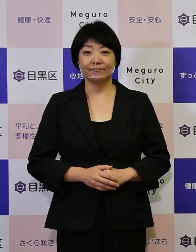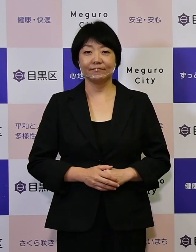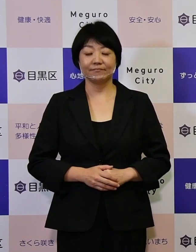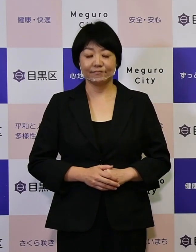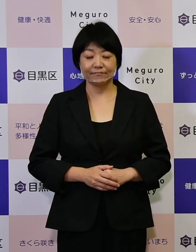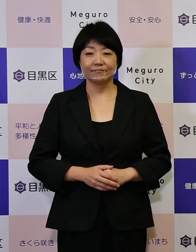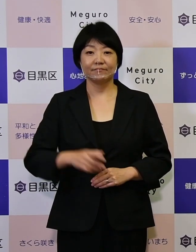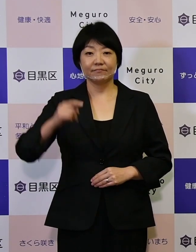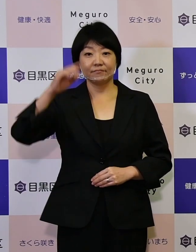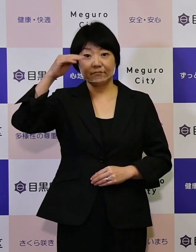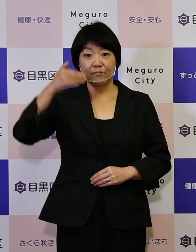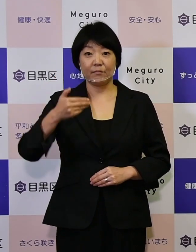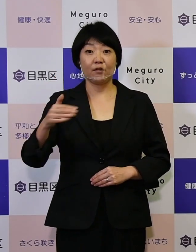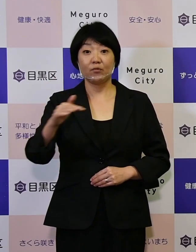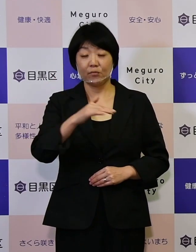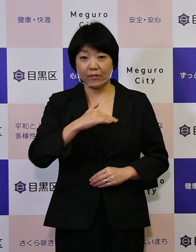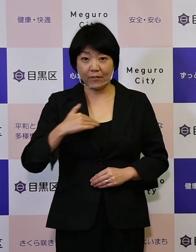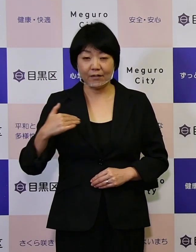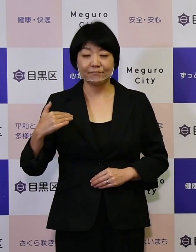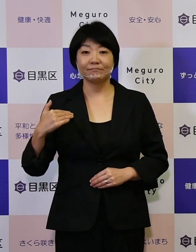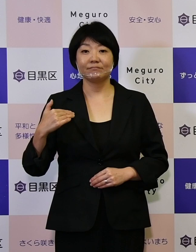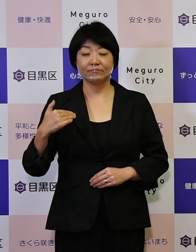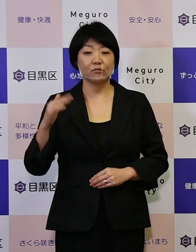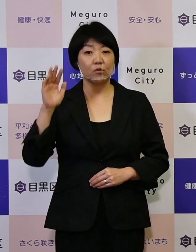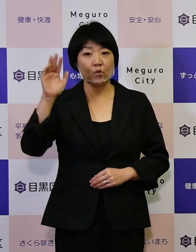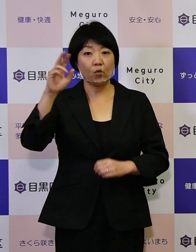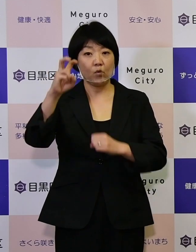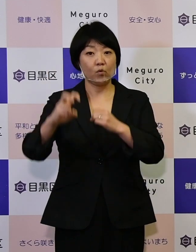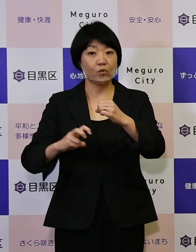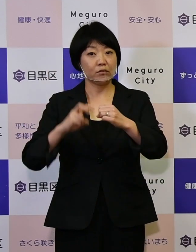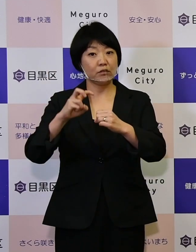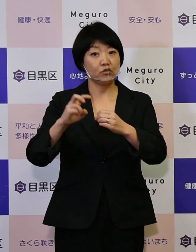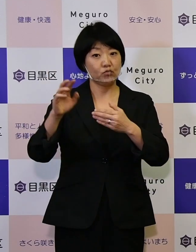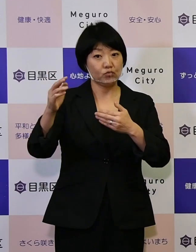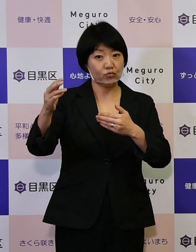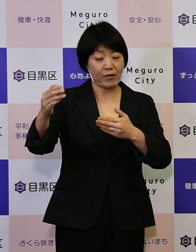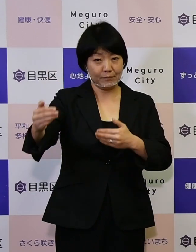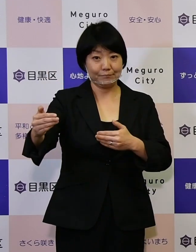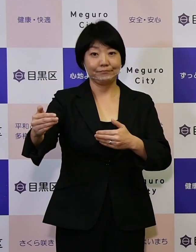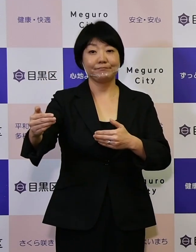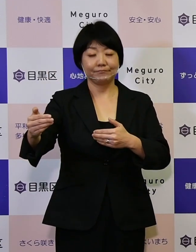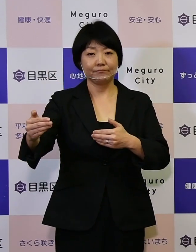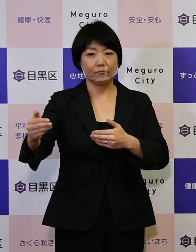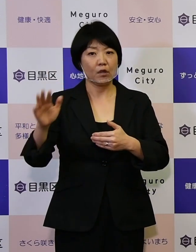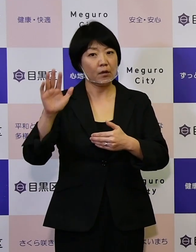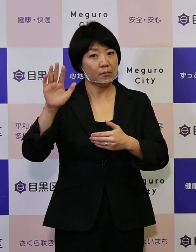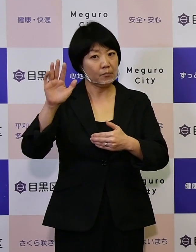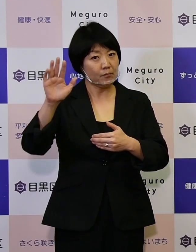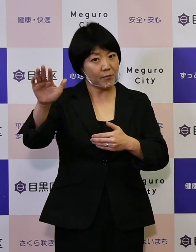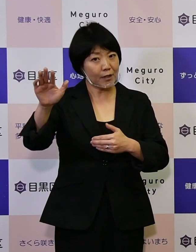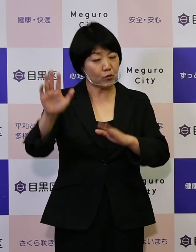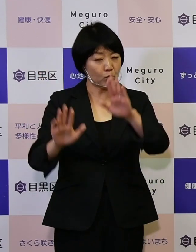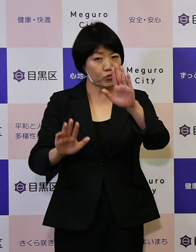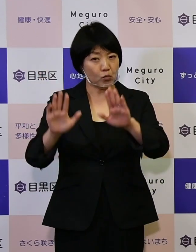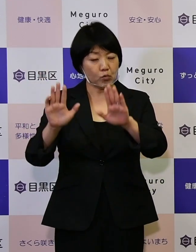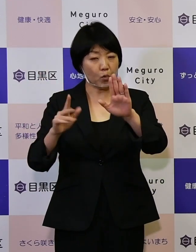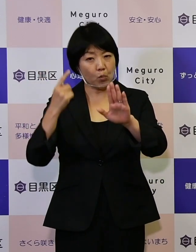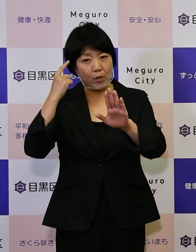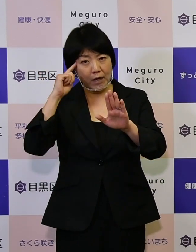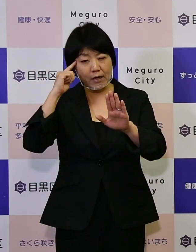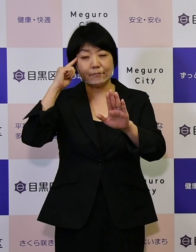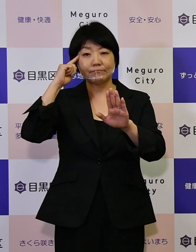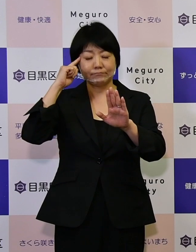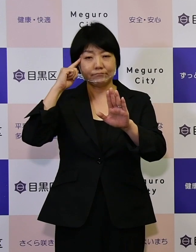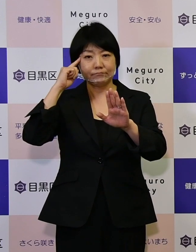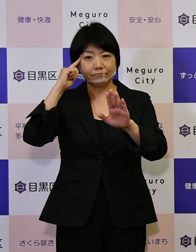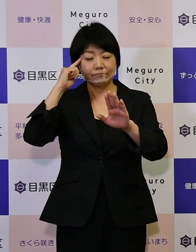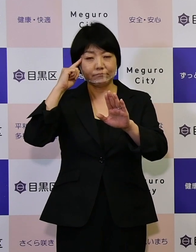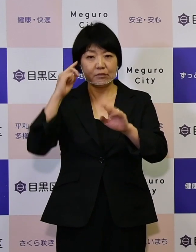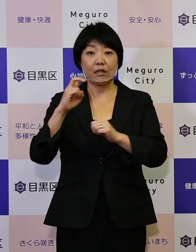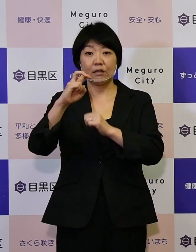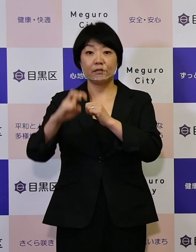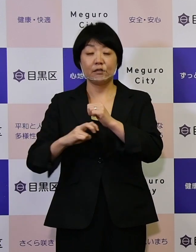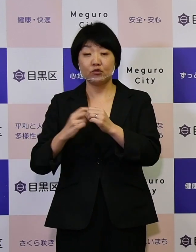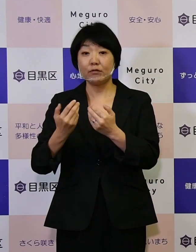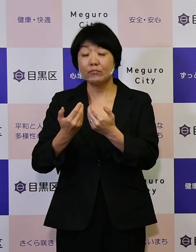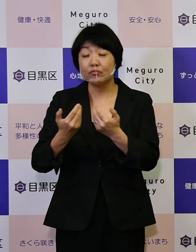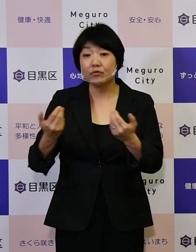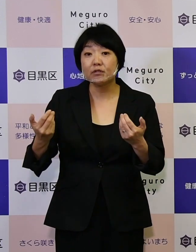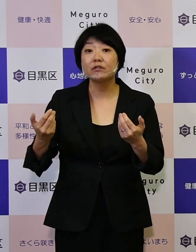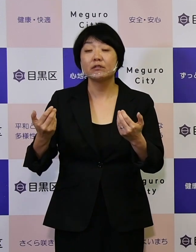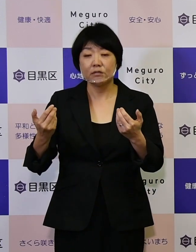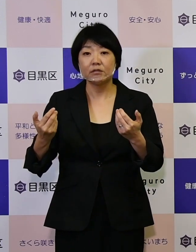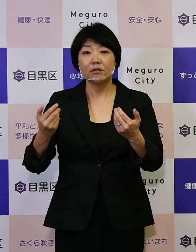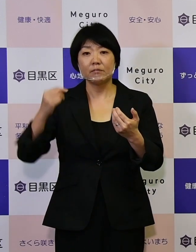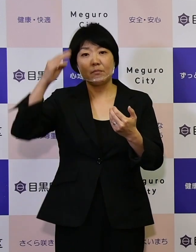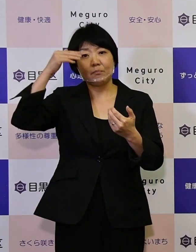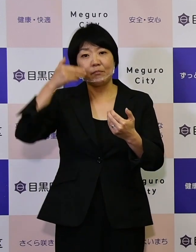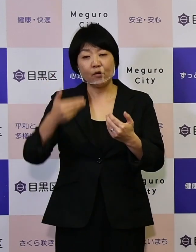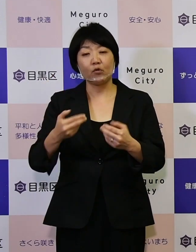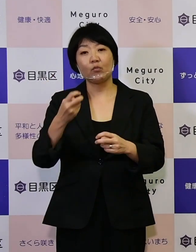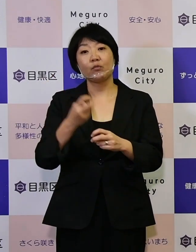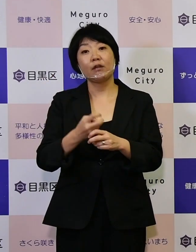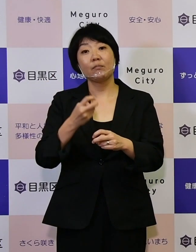目黒区では今後20年の未来を見据えて、 20年ぶりに私は目黒区の憲法と呼んでいますけれども